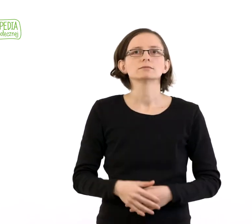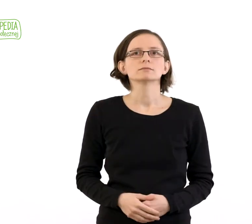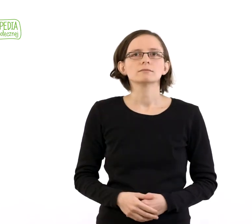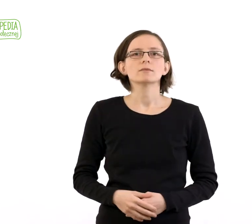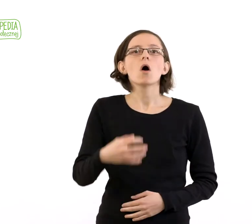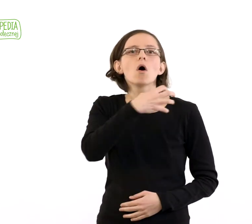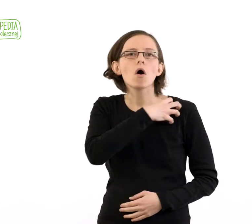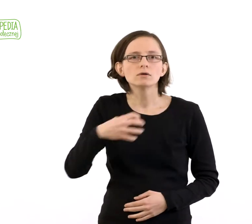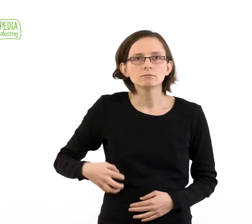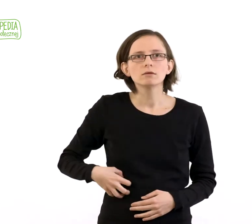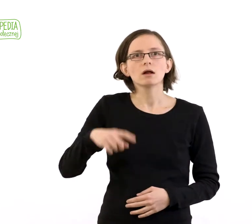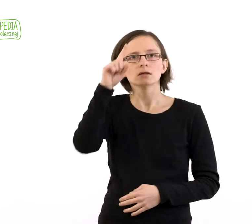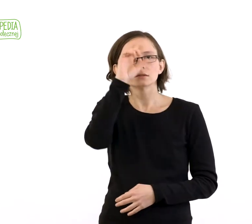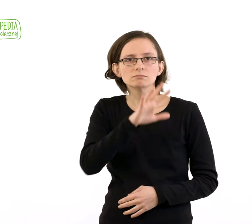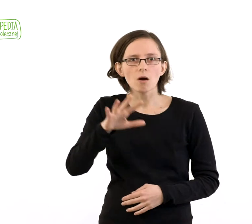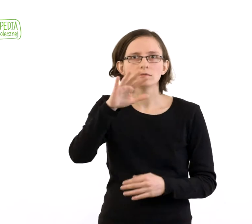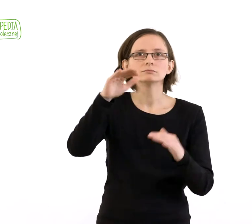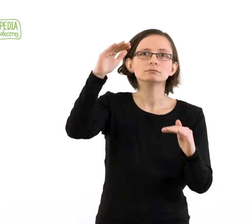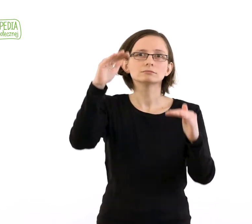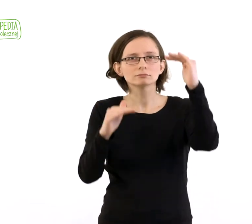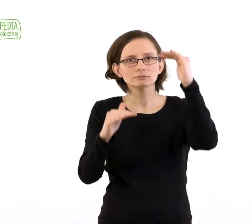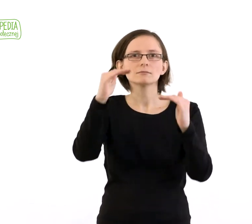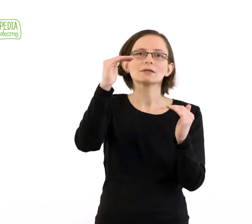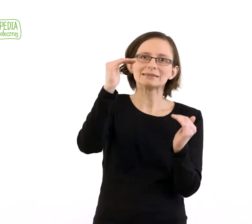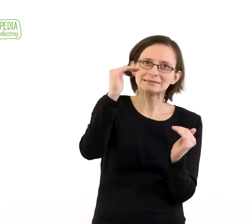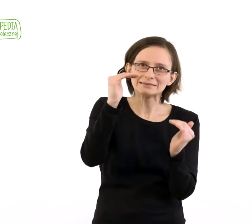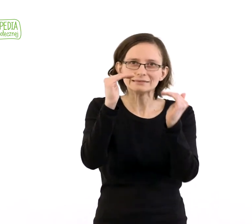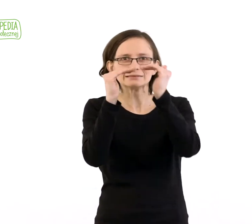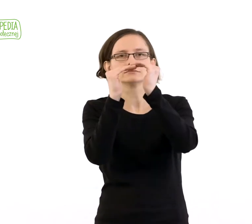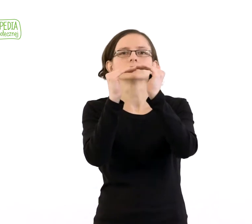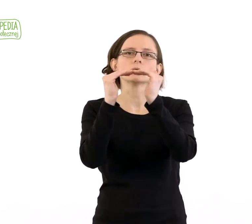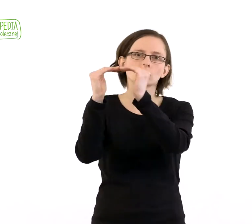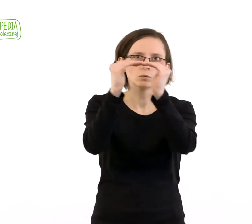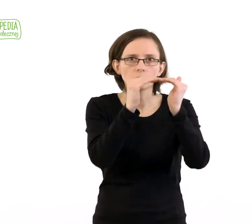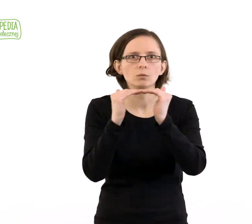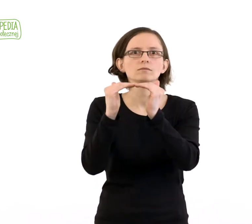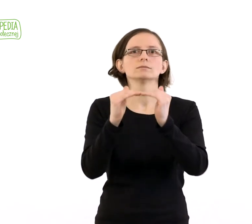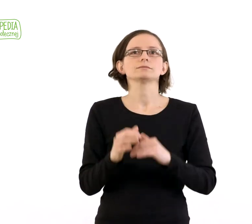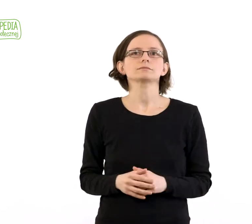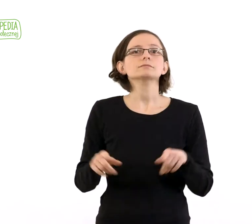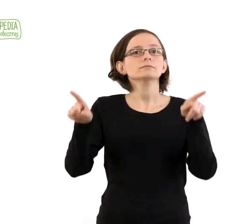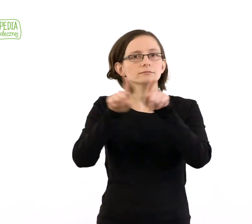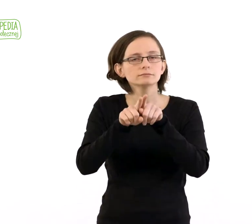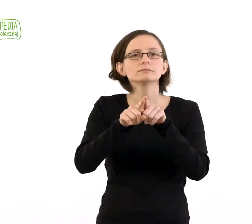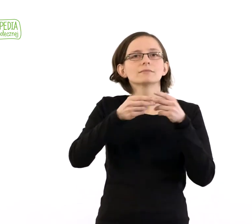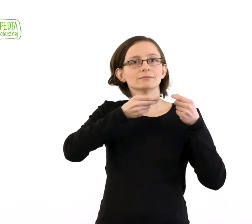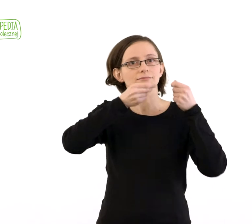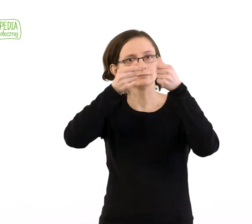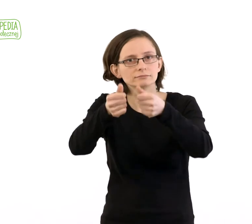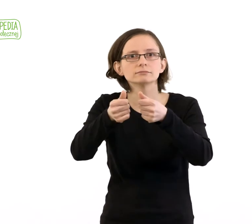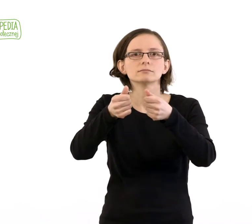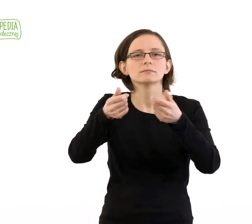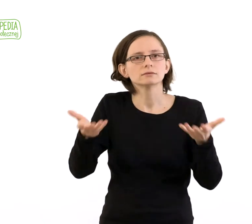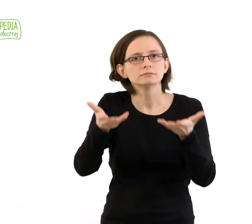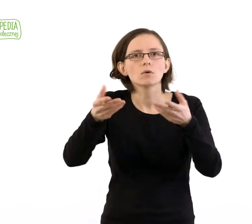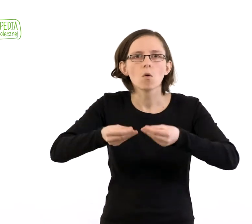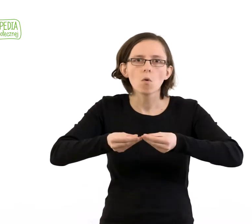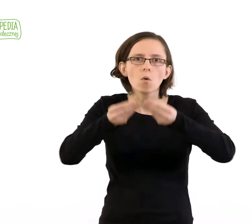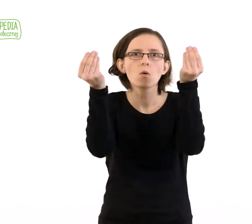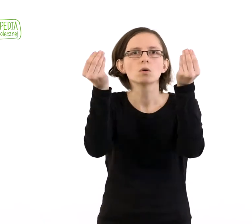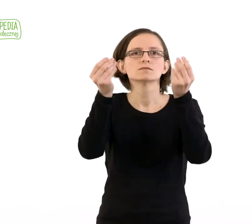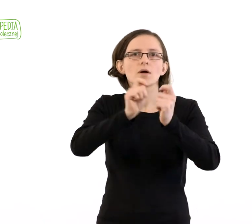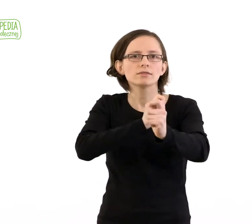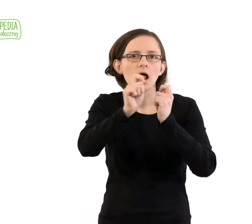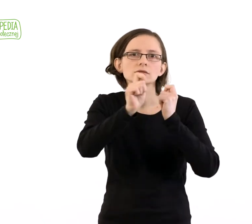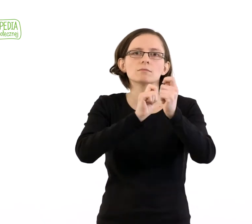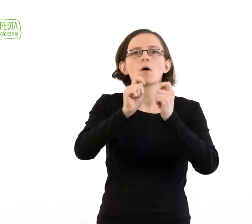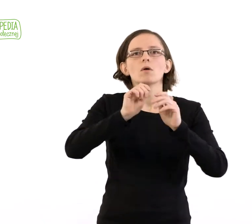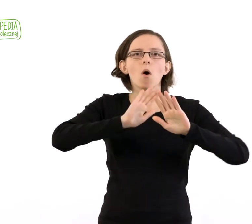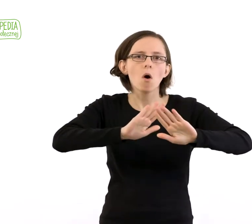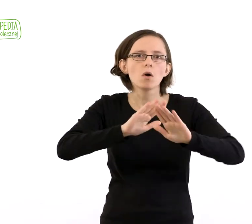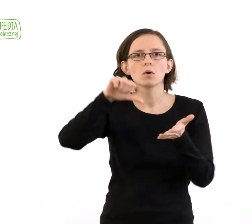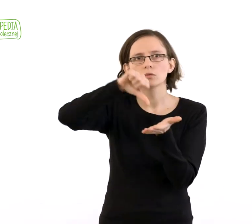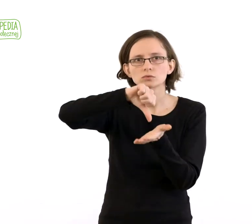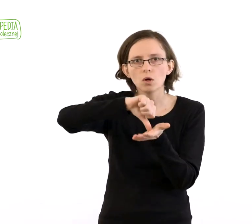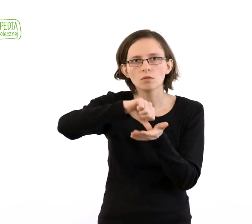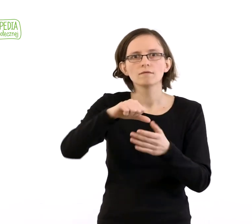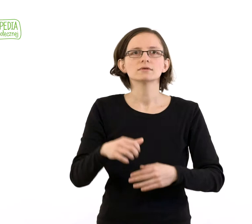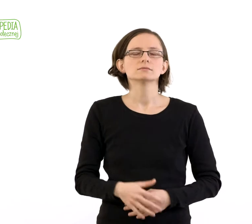zmniejszenie różnic gospodarczych i społecznych oraz promowanie rozwoju regionów poprzez duże inwestycje w transport i ochronę środowiska.